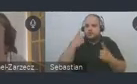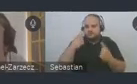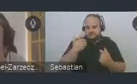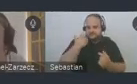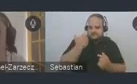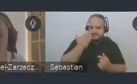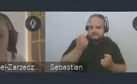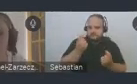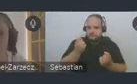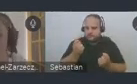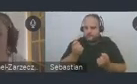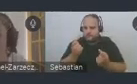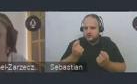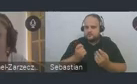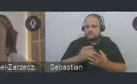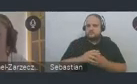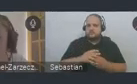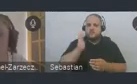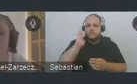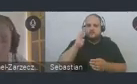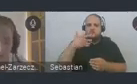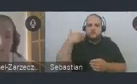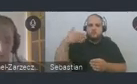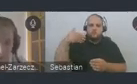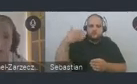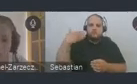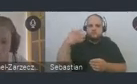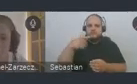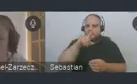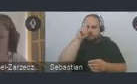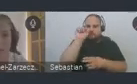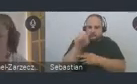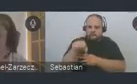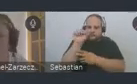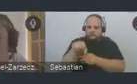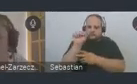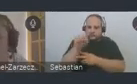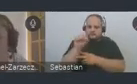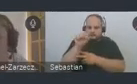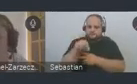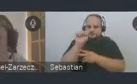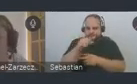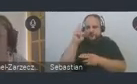Z tego potem wynika to, że jak mówi prowadzący, to oni potakują, że rozumieją, a wcale nie rozumieją.